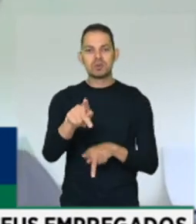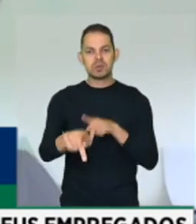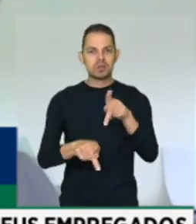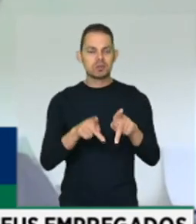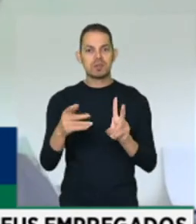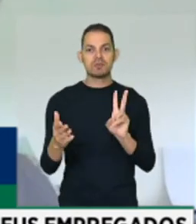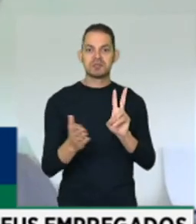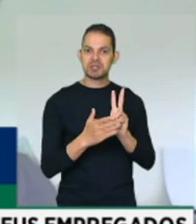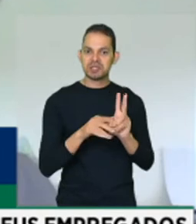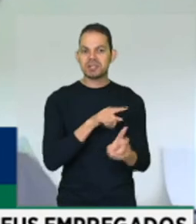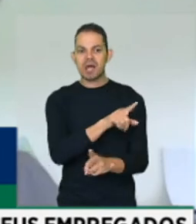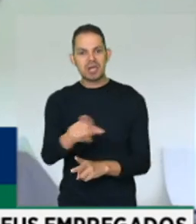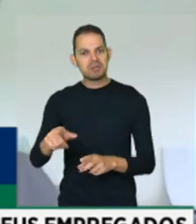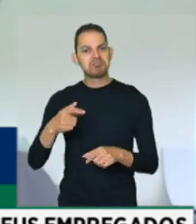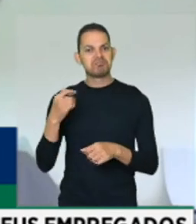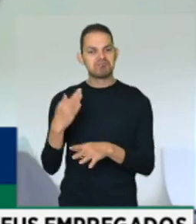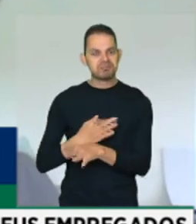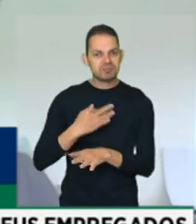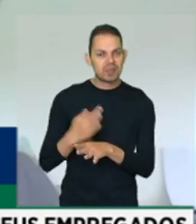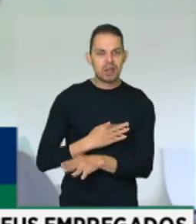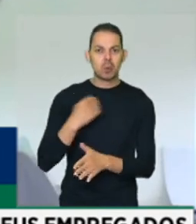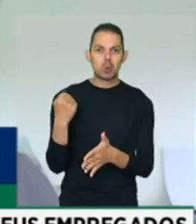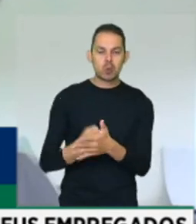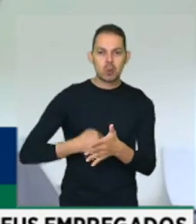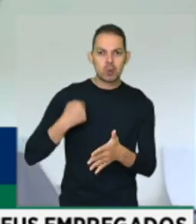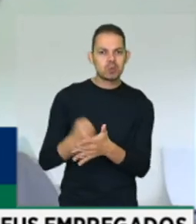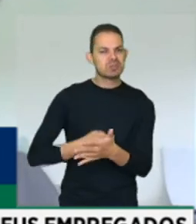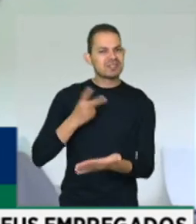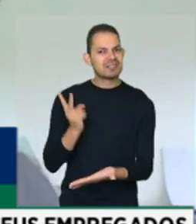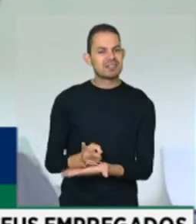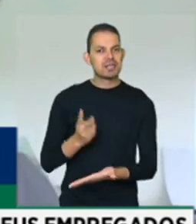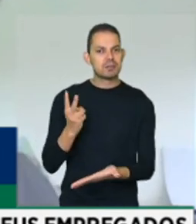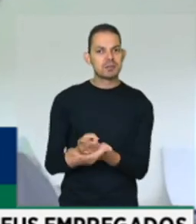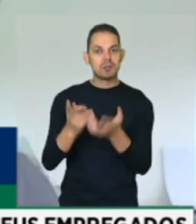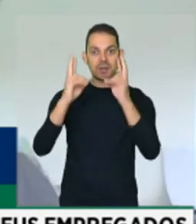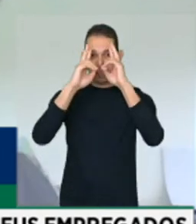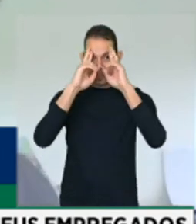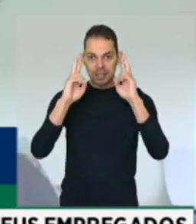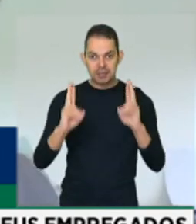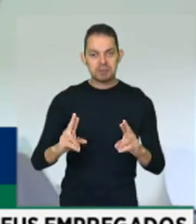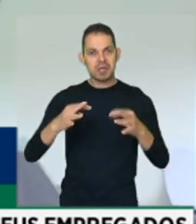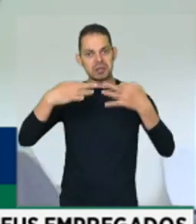PELA RESISTÊNCIA, A LUTA SEMPRE DE RESPEITO E DIGNIDADE É VIDA DOS POVOS INDÍGENAS.